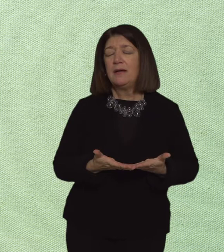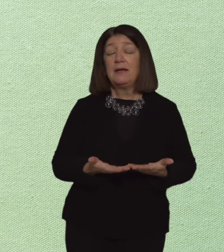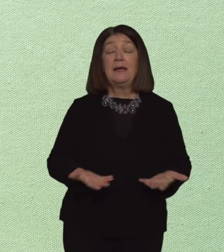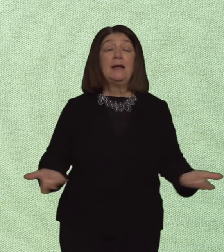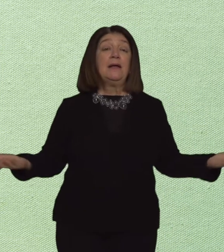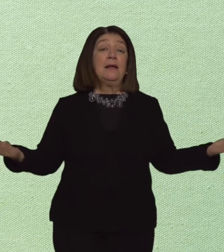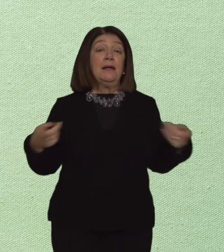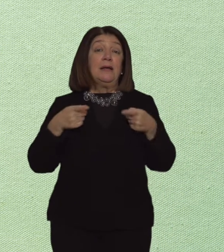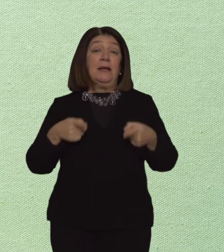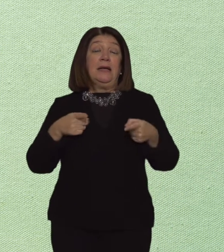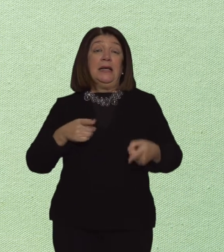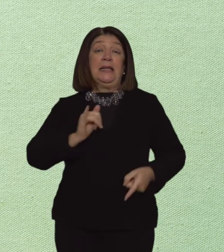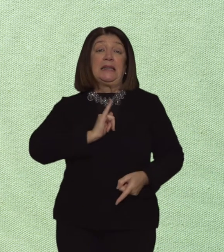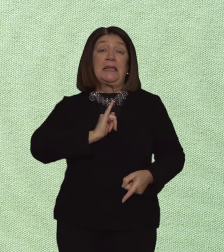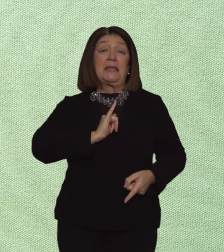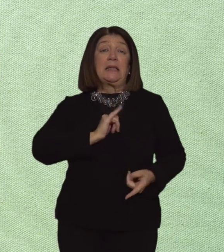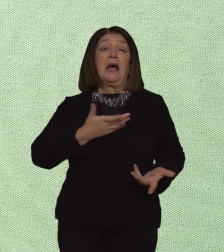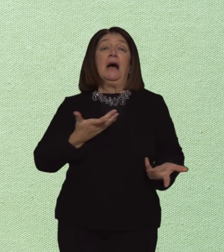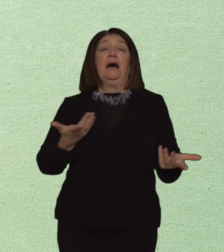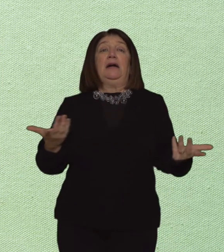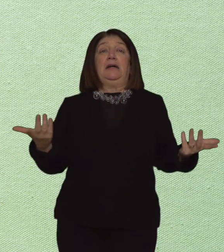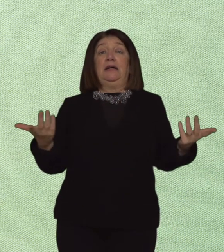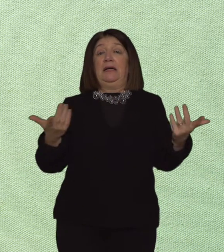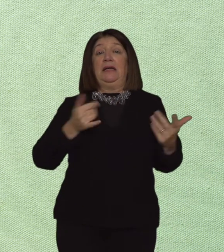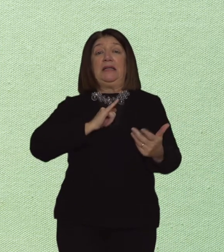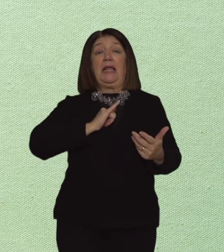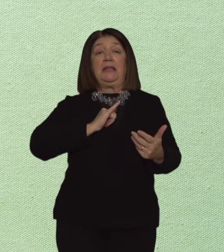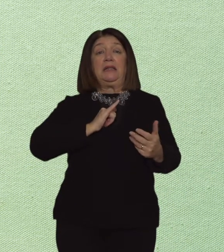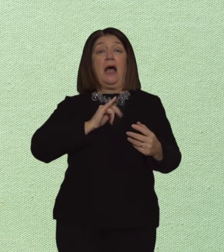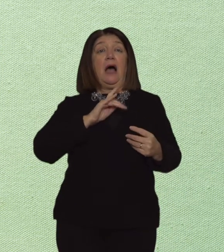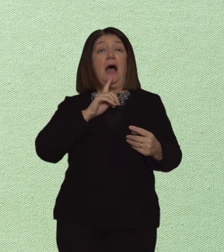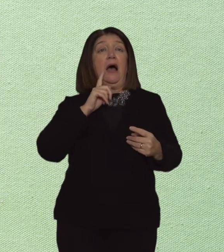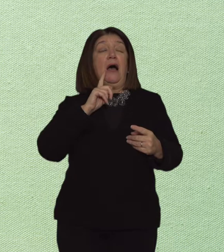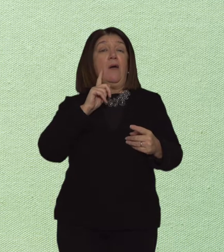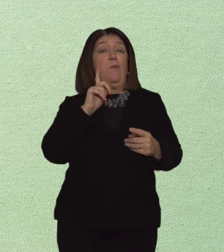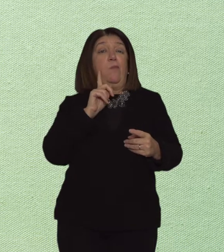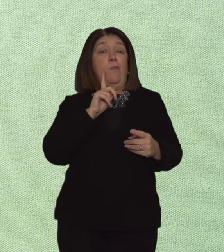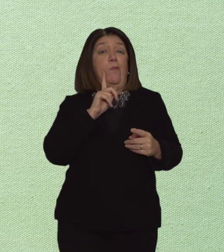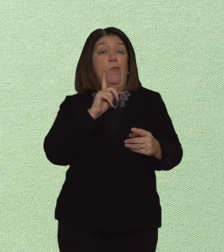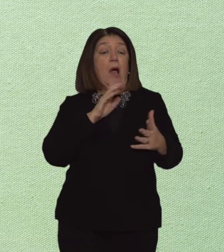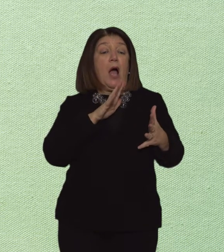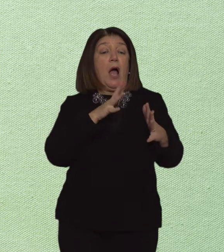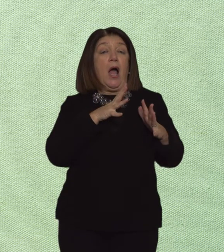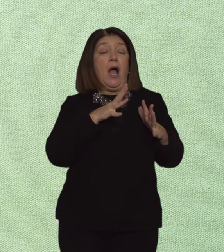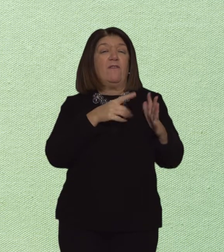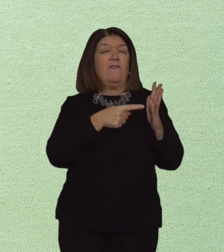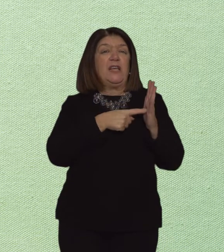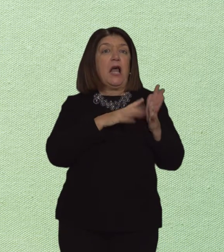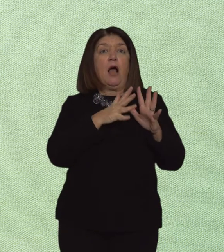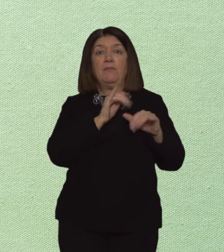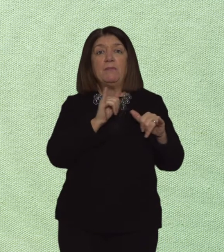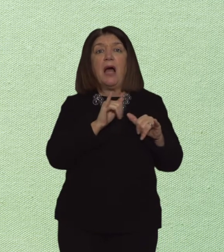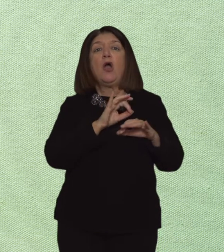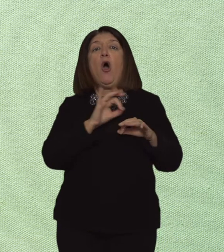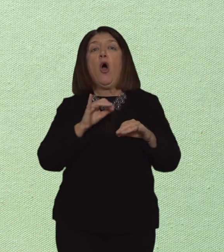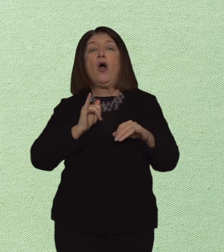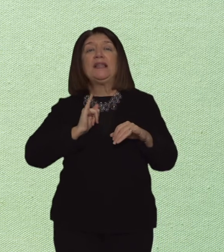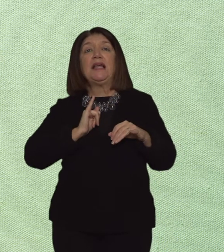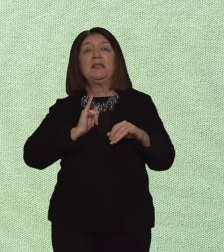permeante tutte le fasi, tutte le questioni della vita individuale. Noi